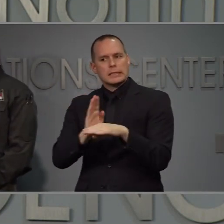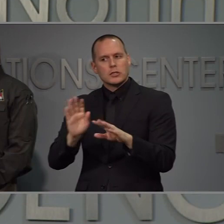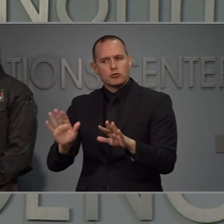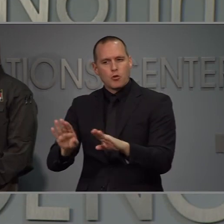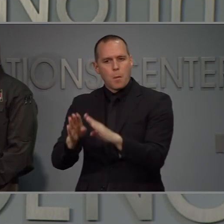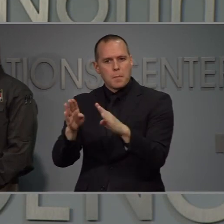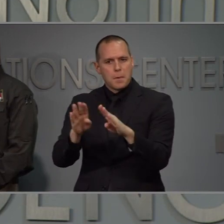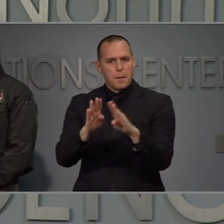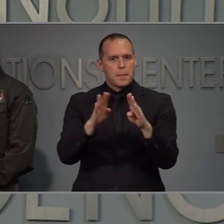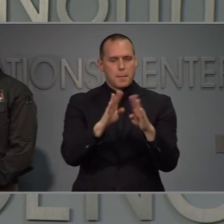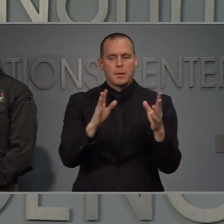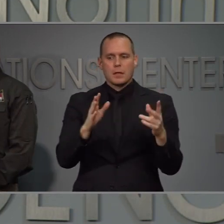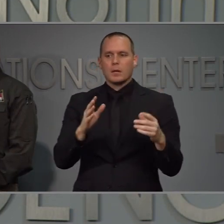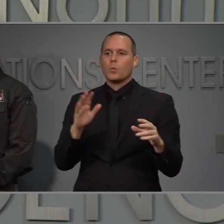La apertura que se va a permitir para que la gente